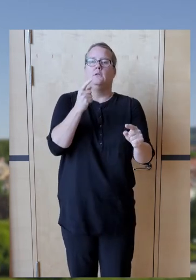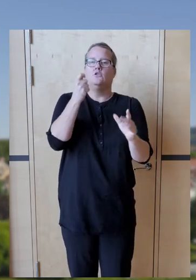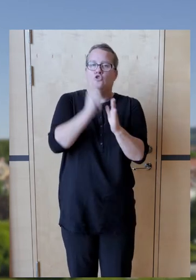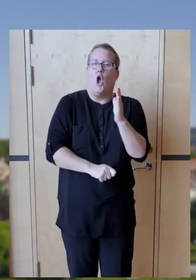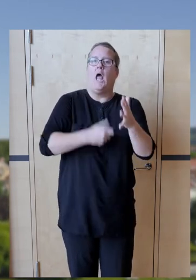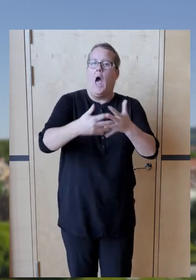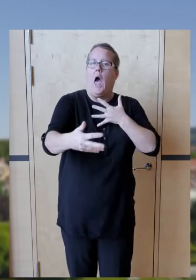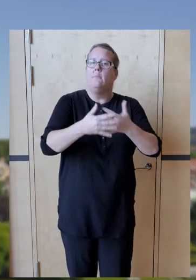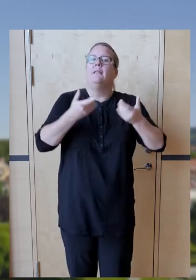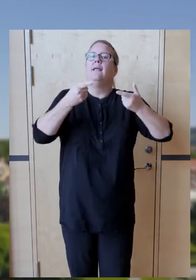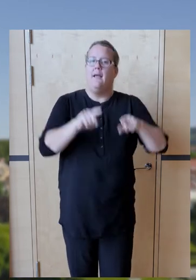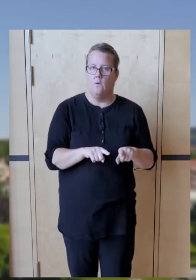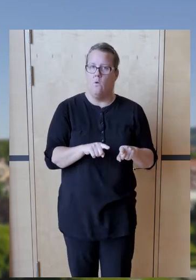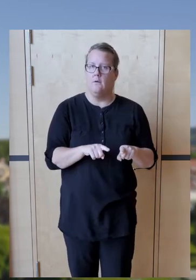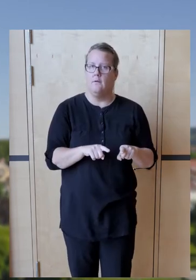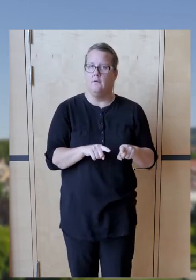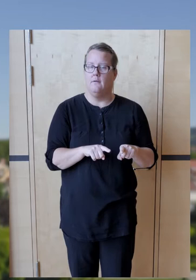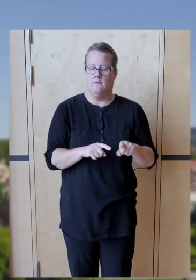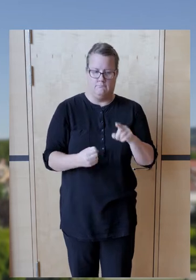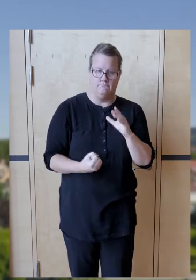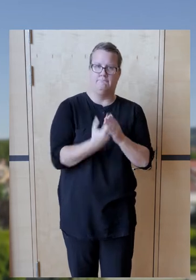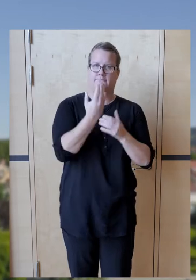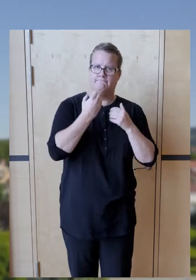Att planlägga och Det är ju